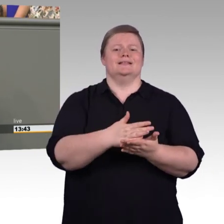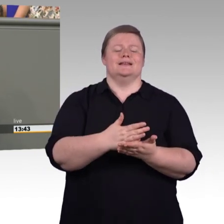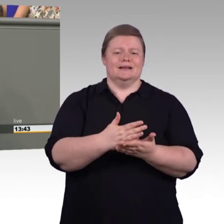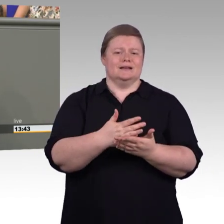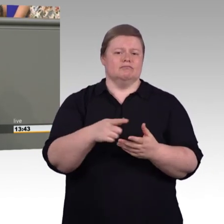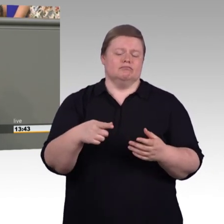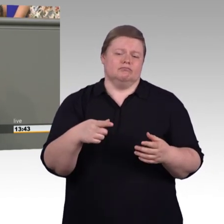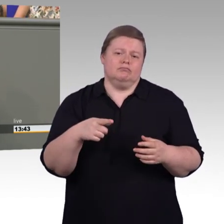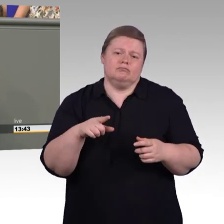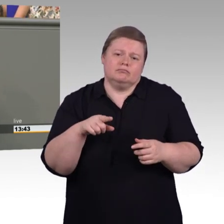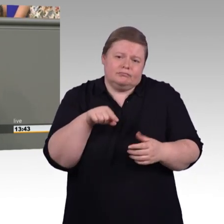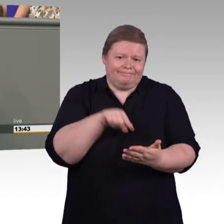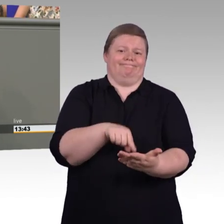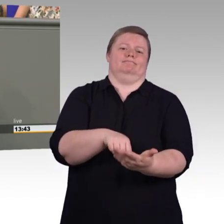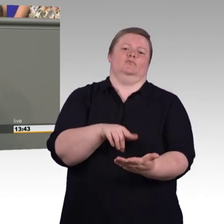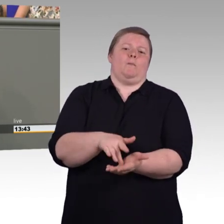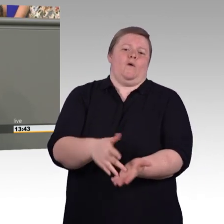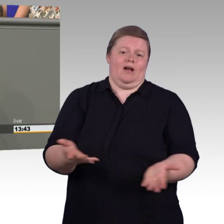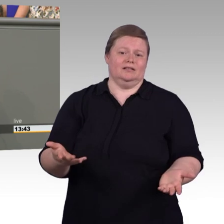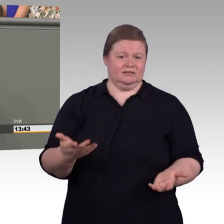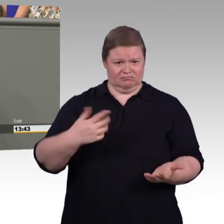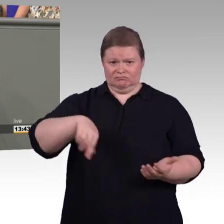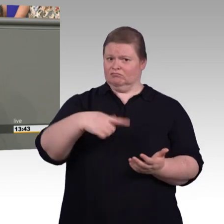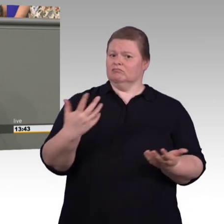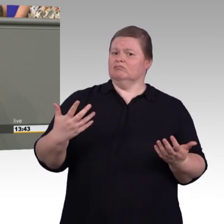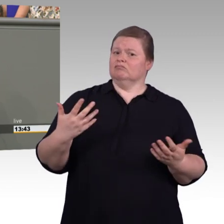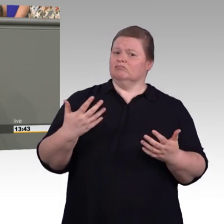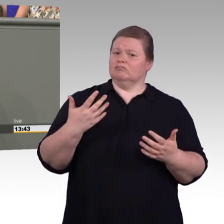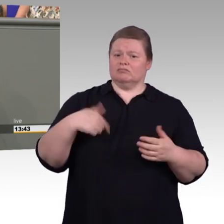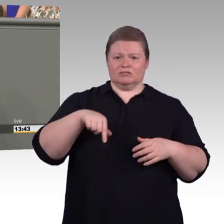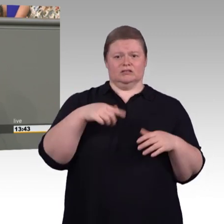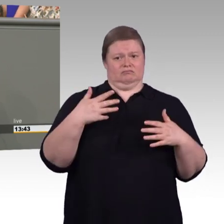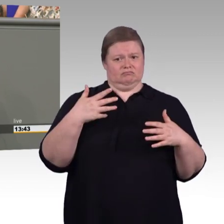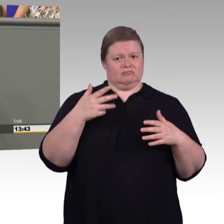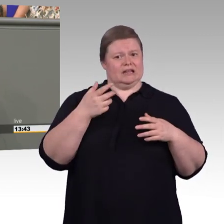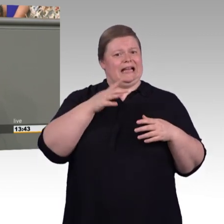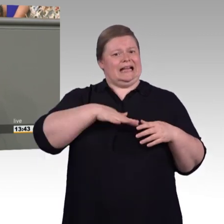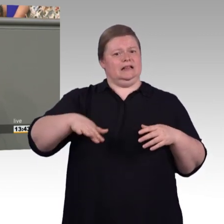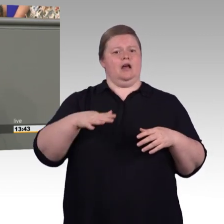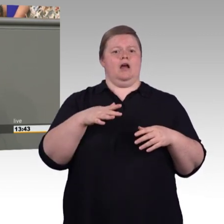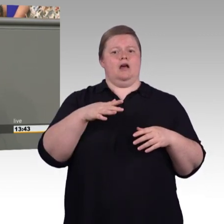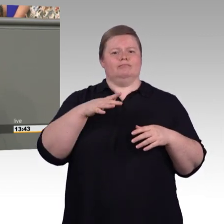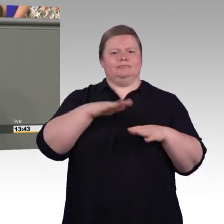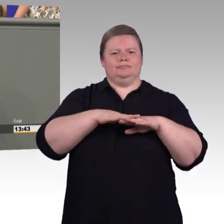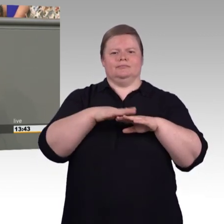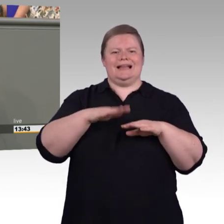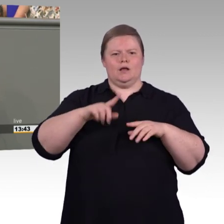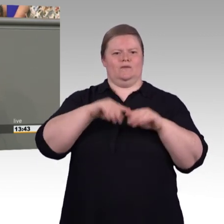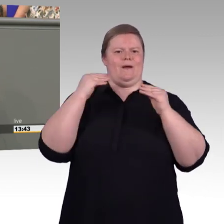dass wir eine der kinderfreundlichsten Gesellschaften auf der Welt sind. Weil der Satz „das Kinder unsere Zukunft sind“ ist keine unverbindliche Programmempfehlung,